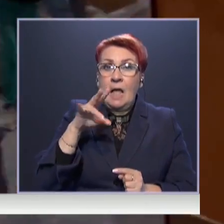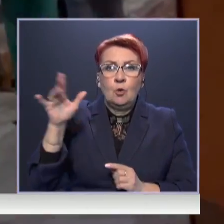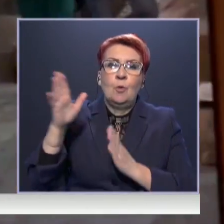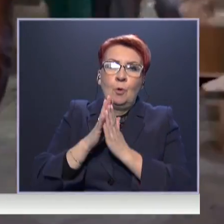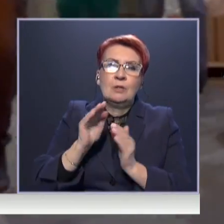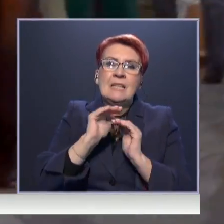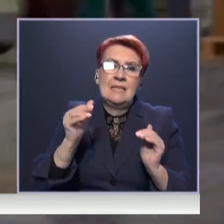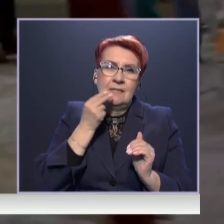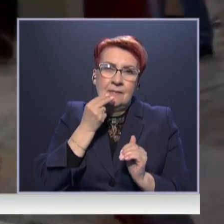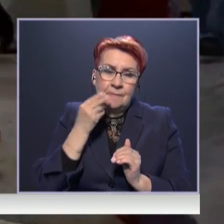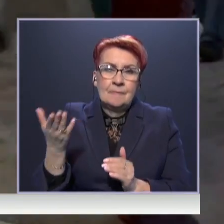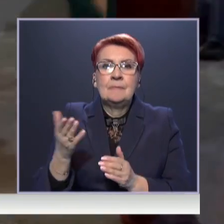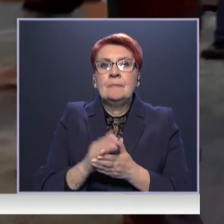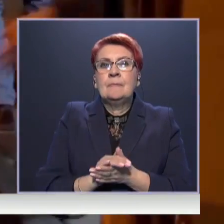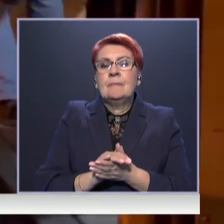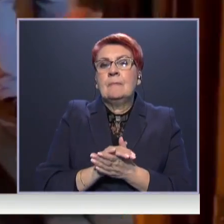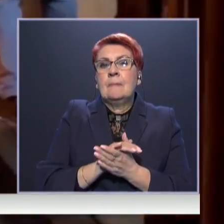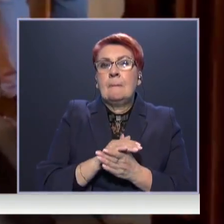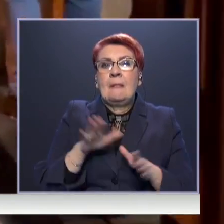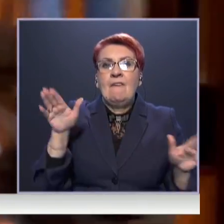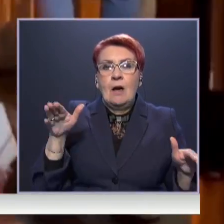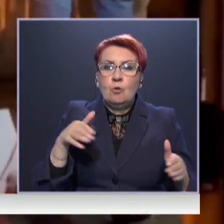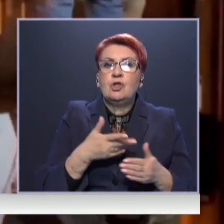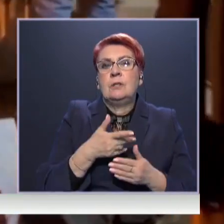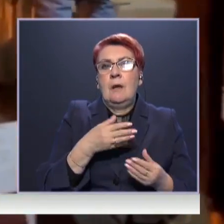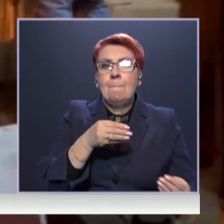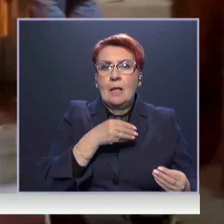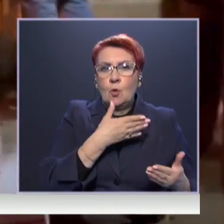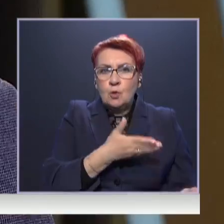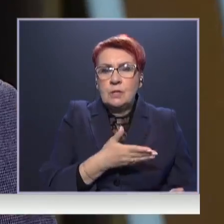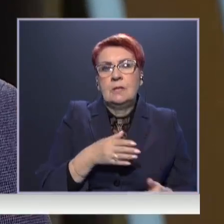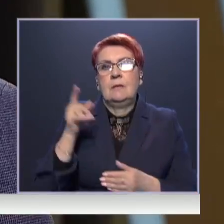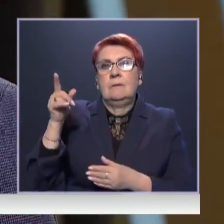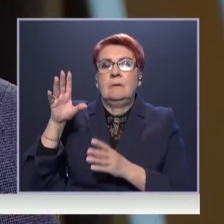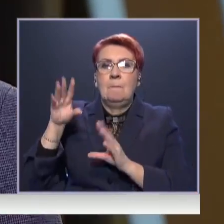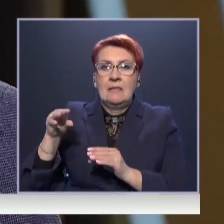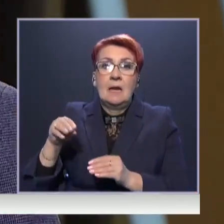жидкое мыло в Воронеже подгузники в Белгороде постельное белье и матрасы контакты церковных социальных